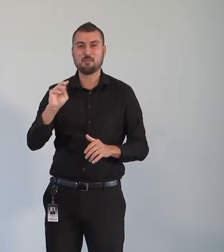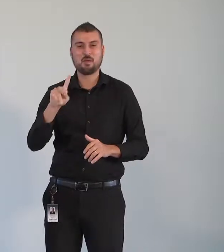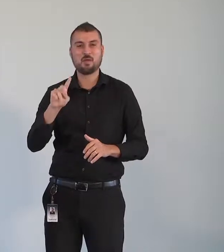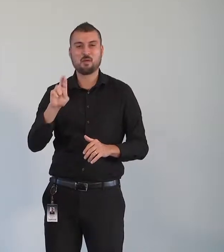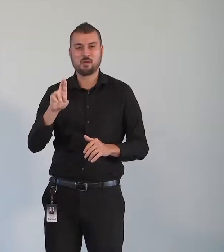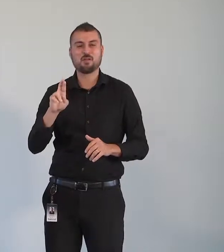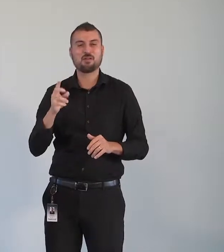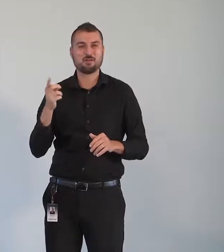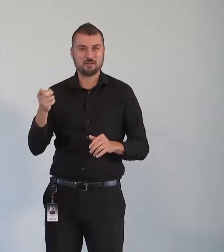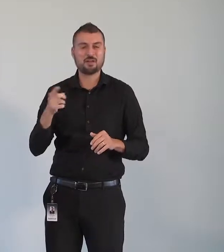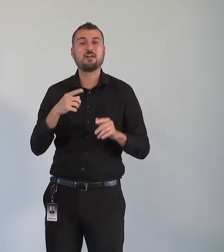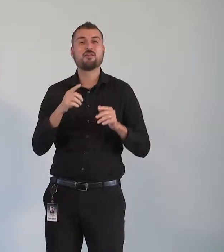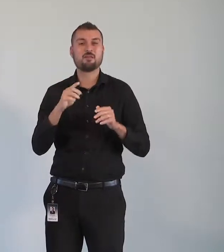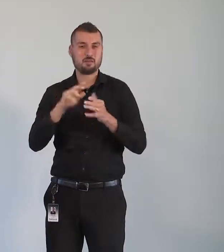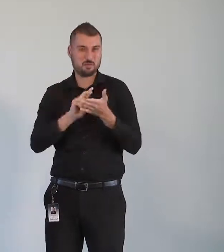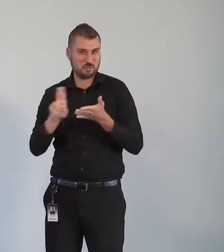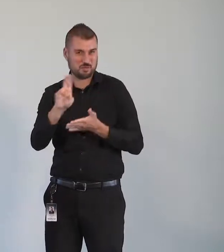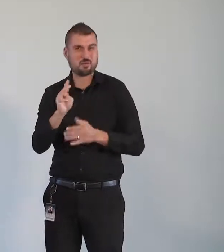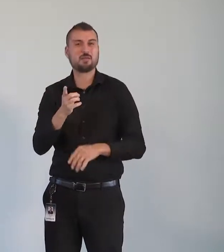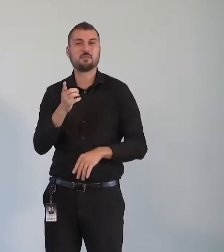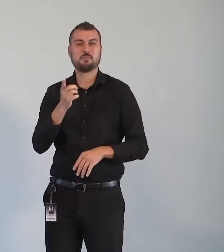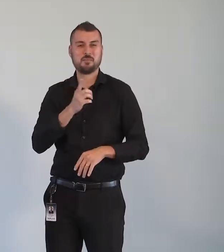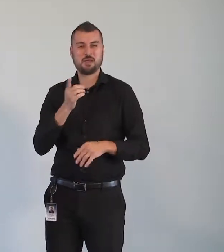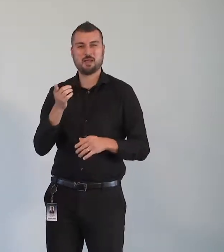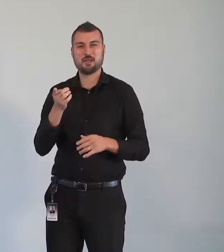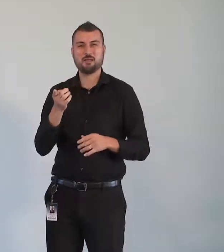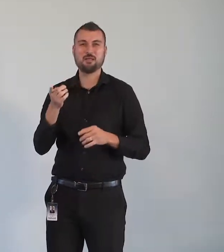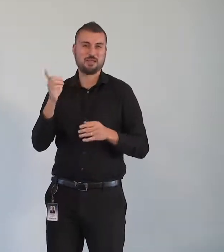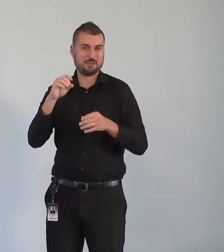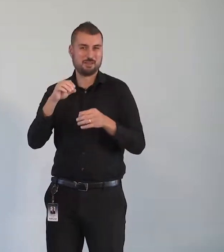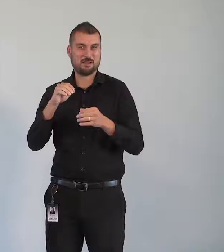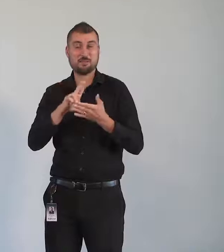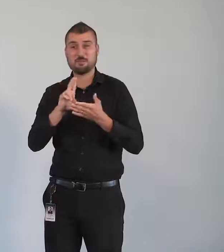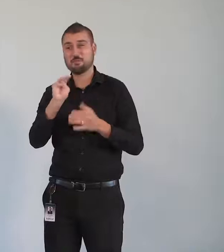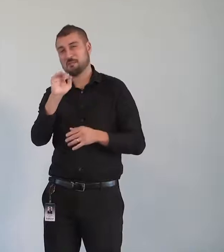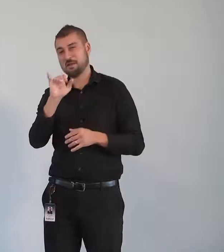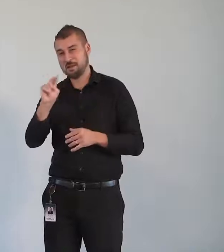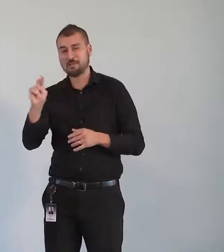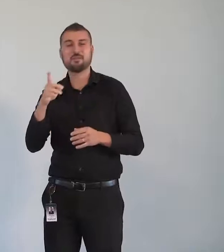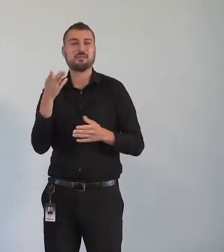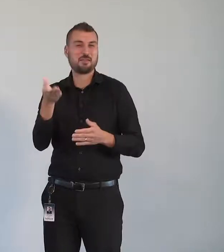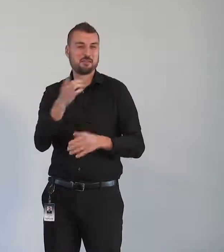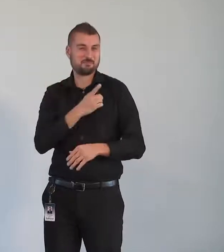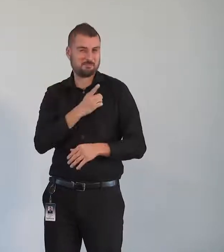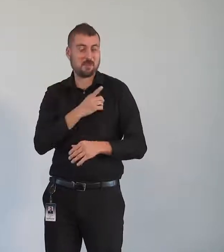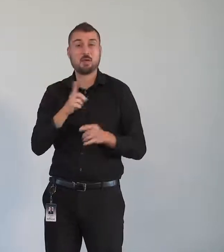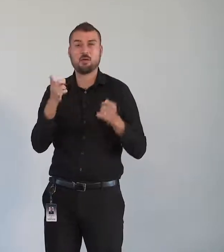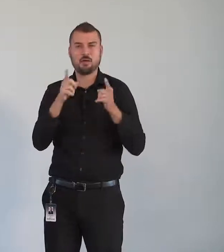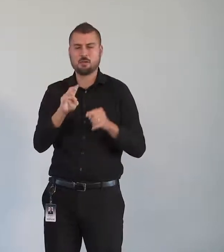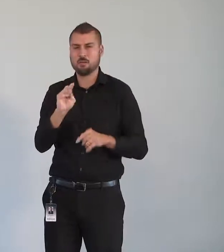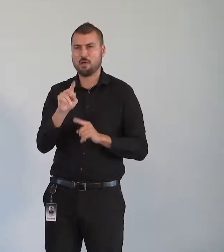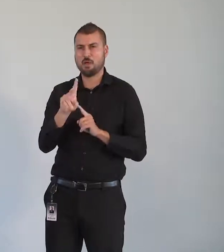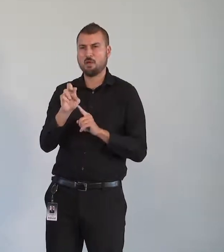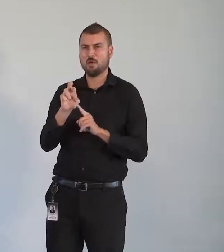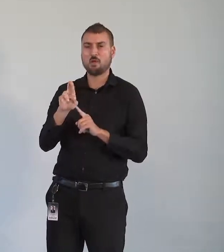la Universidad de Minnesota en Minneapolis y Maurer fue este